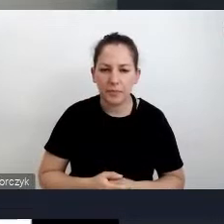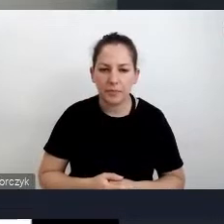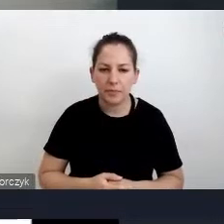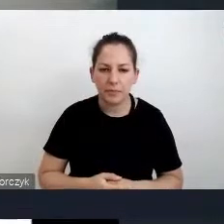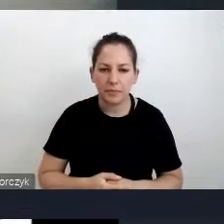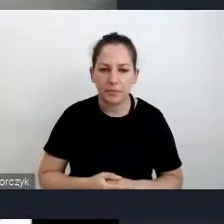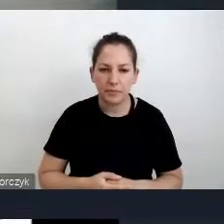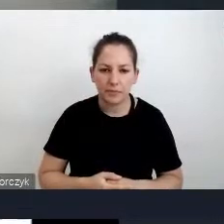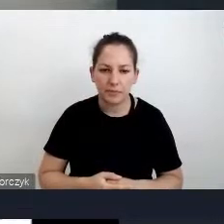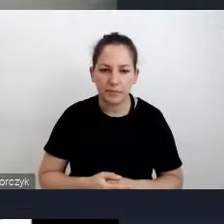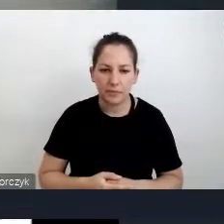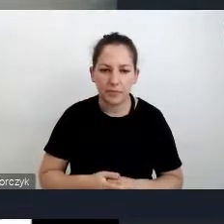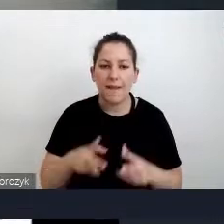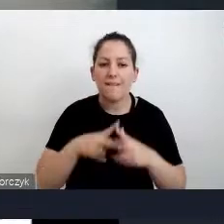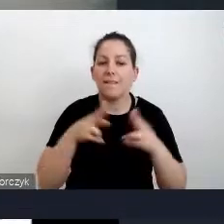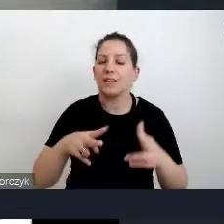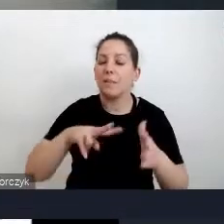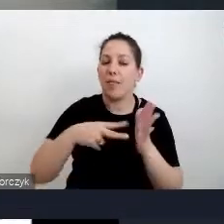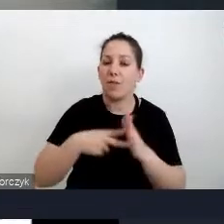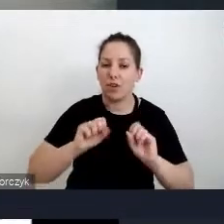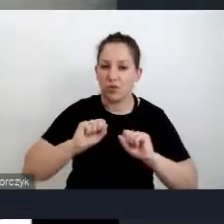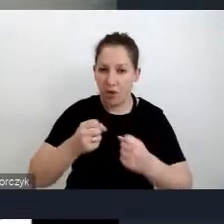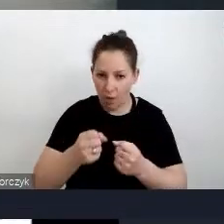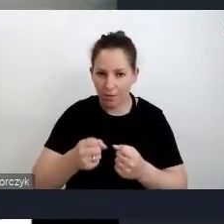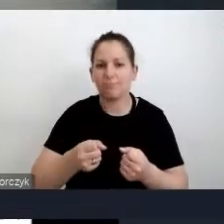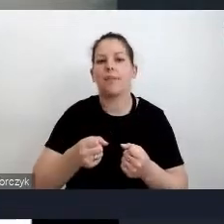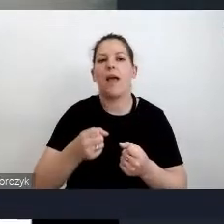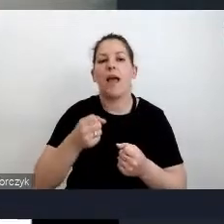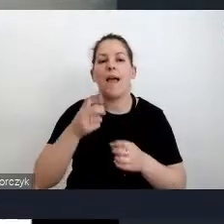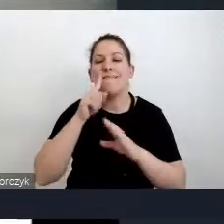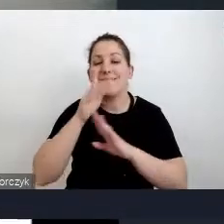W fazie planowania działań przechodzimy od wizji na wysokim poziomie,